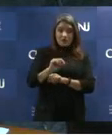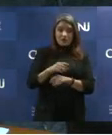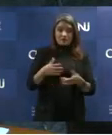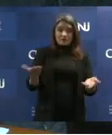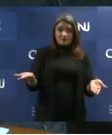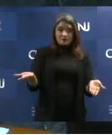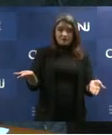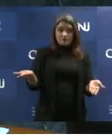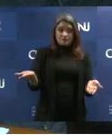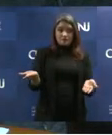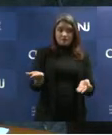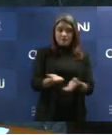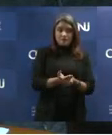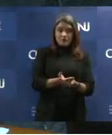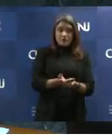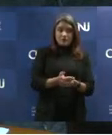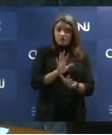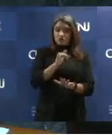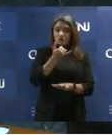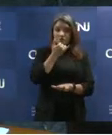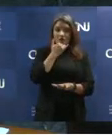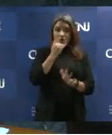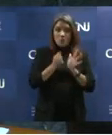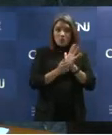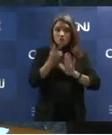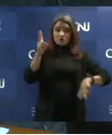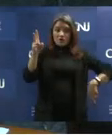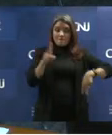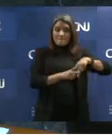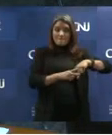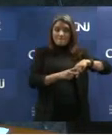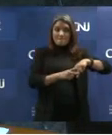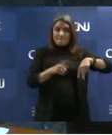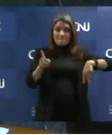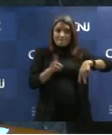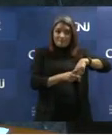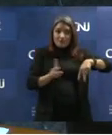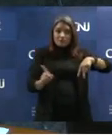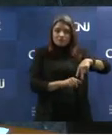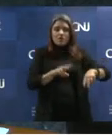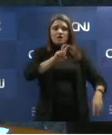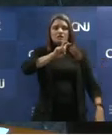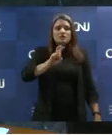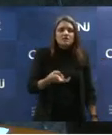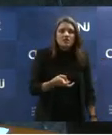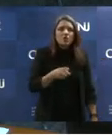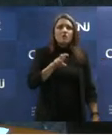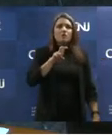presos em regime fechado, de semiaberto e aberto, de 5,532 e 16 mil processos.